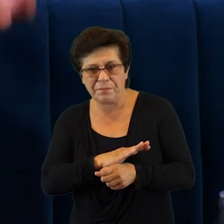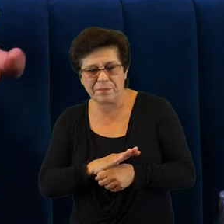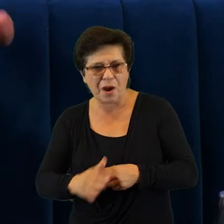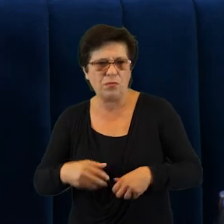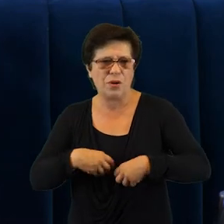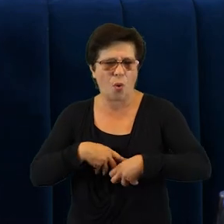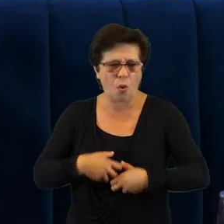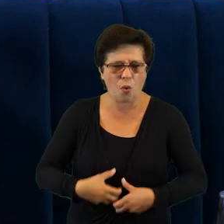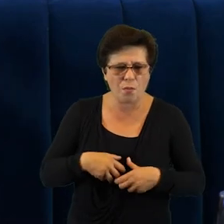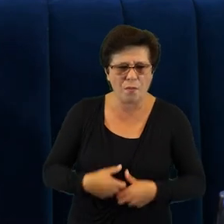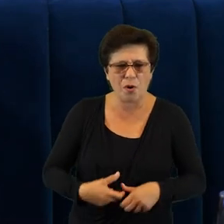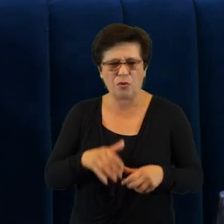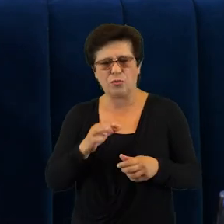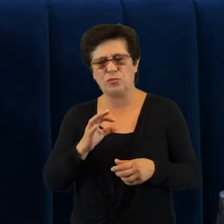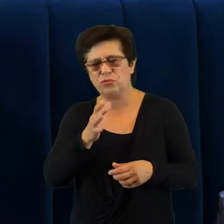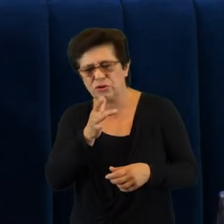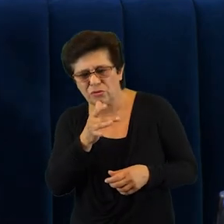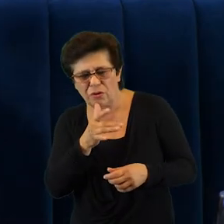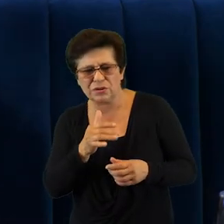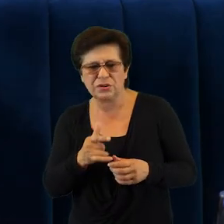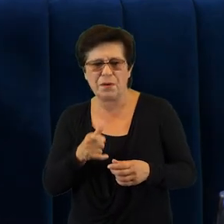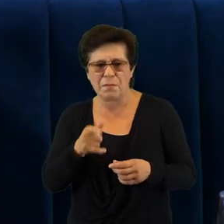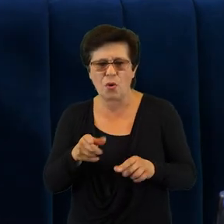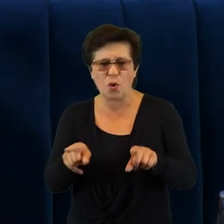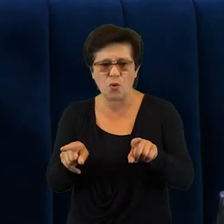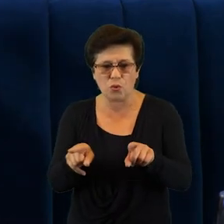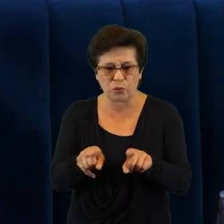i szmoncesu żydowskiego i tak dalej. Był również konferansjerem.